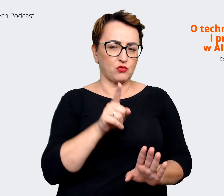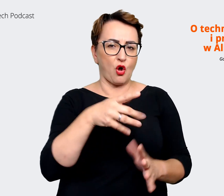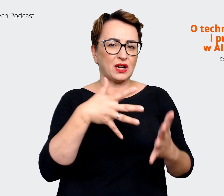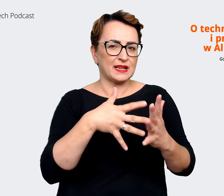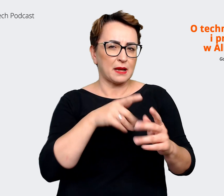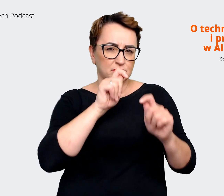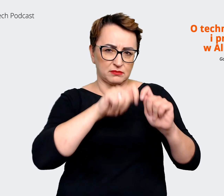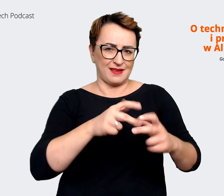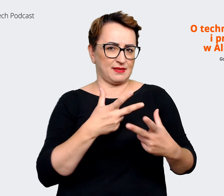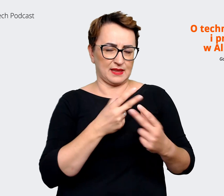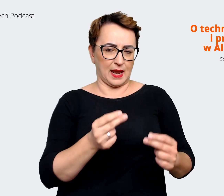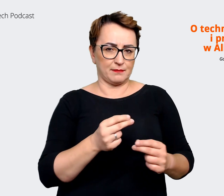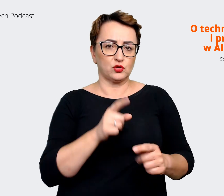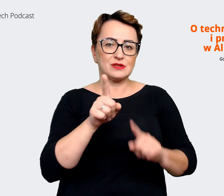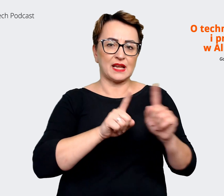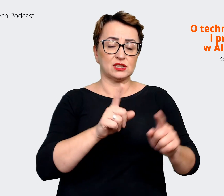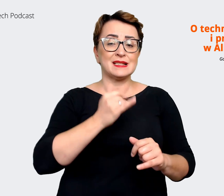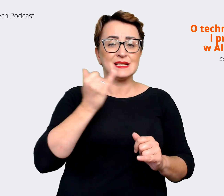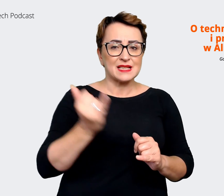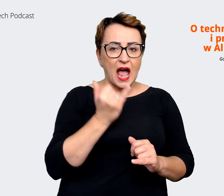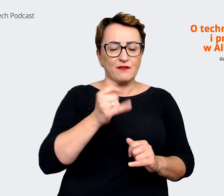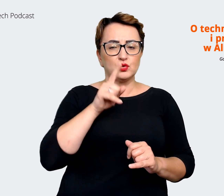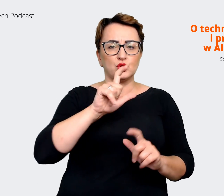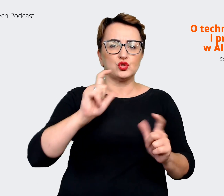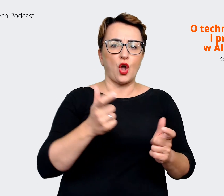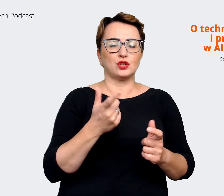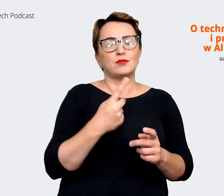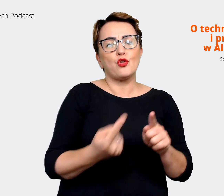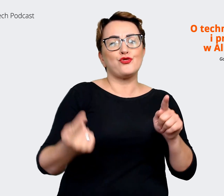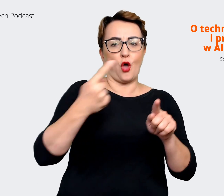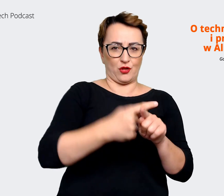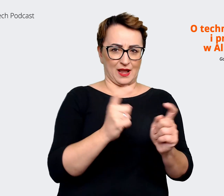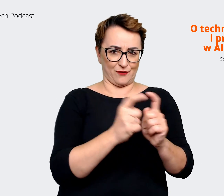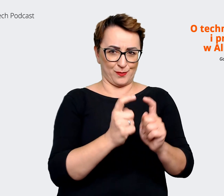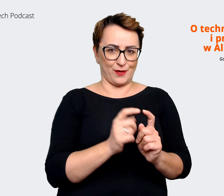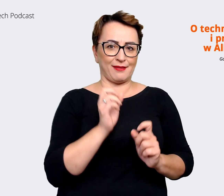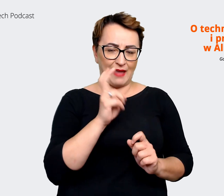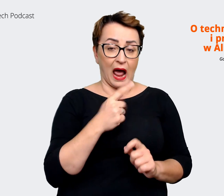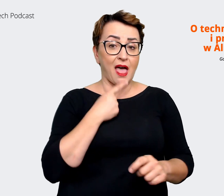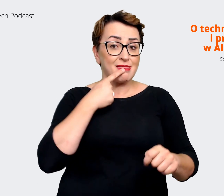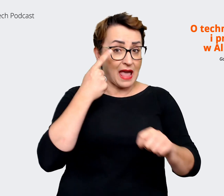jest zawsze coś, co nazwałbym dodatkowymi punktami, ale nie decydującymi. To nie jest